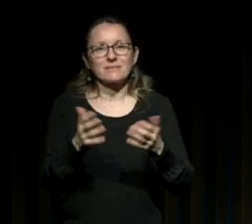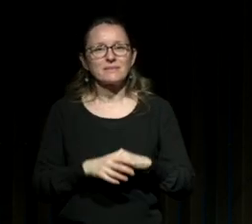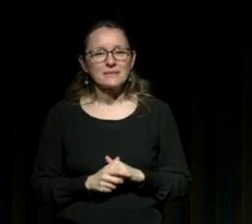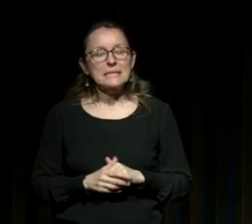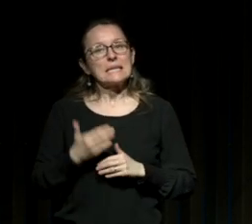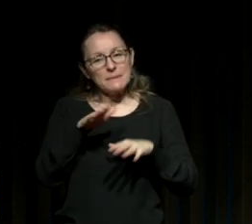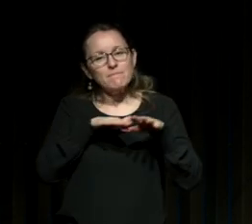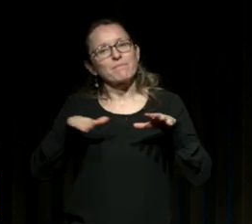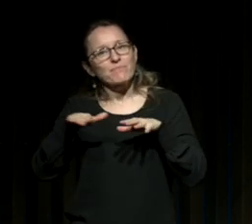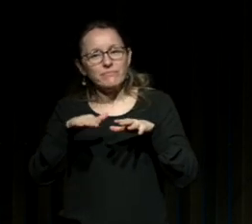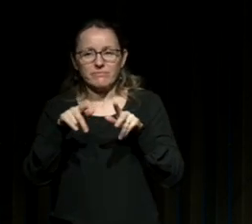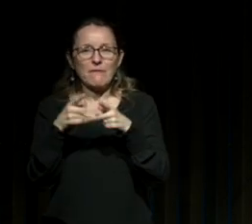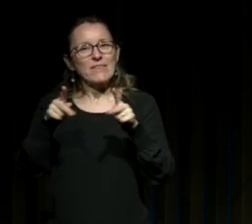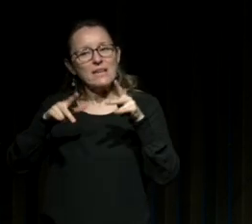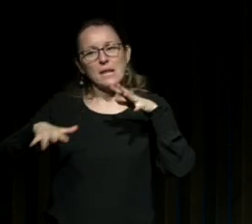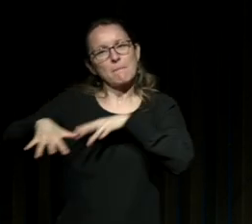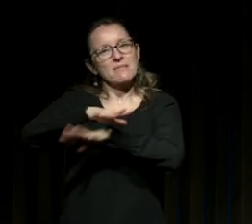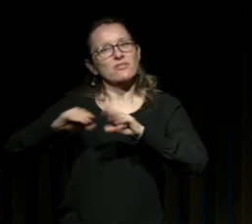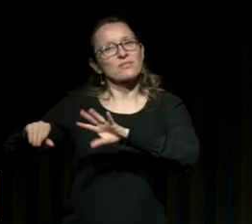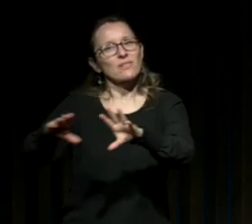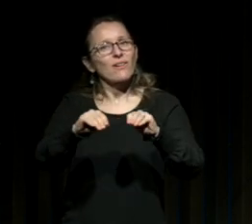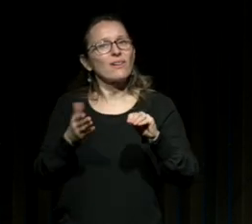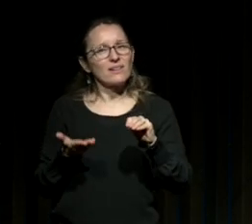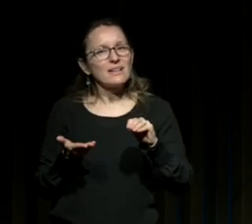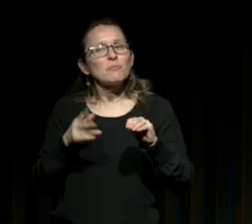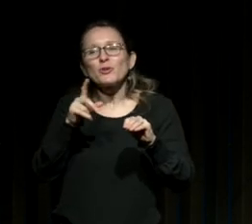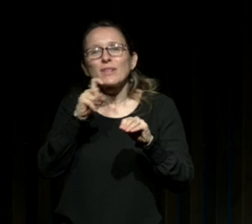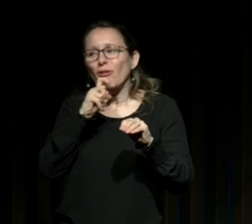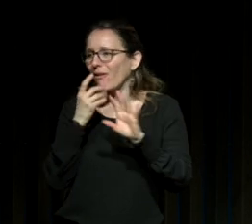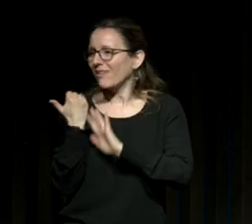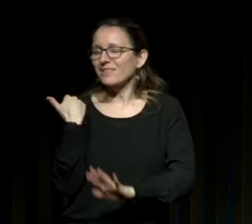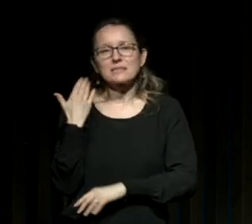vrai que voilà moi j'ai été frappé par cette expérience des pays bas où j'ai vu la rénovation